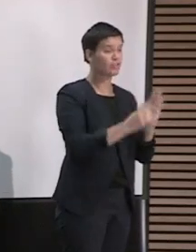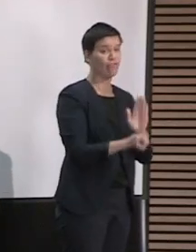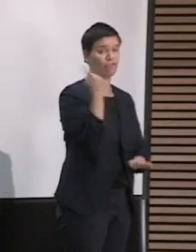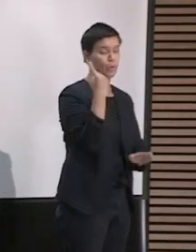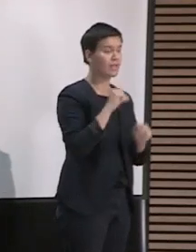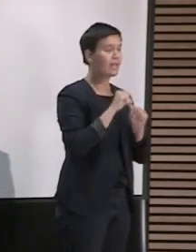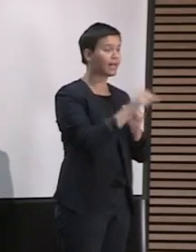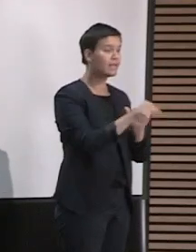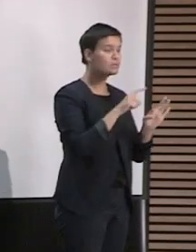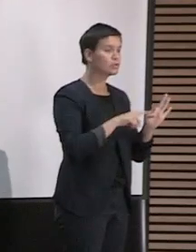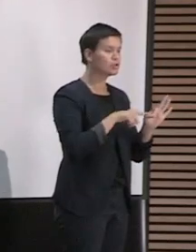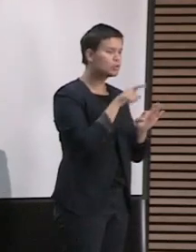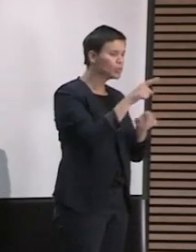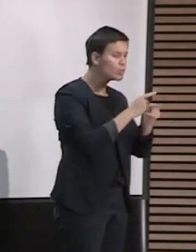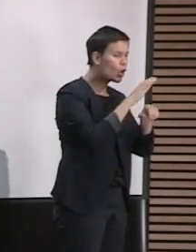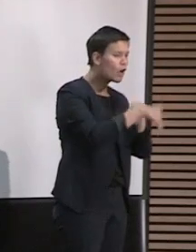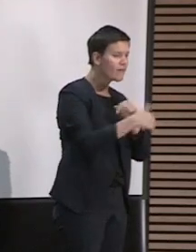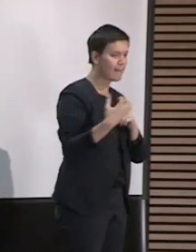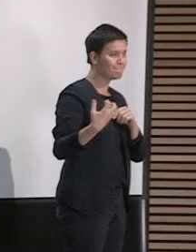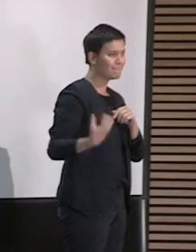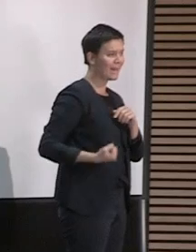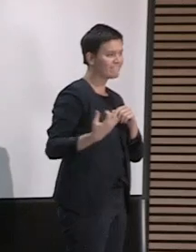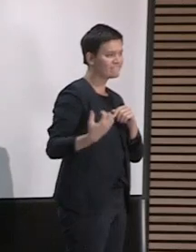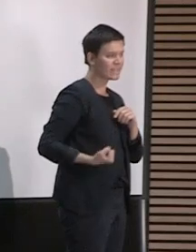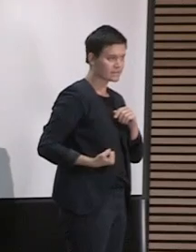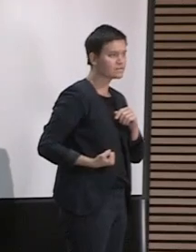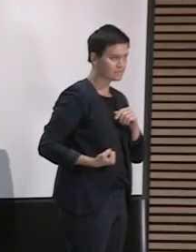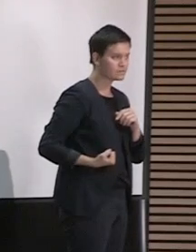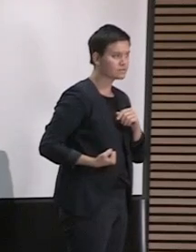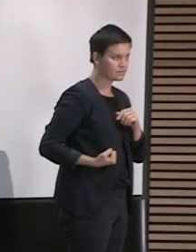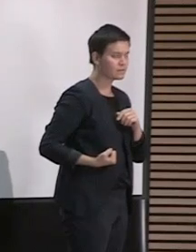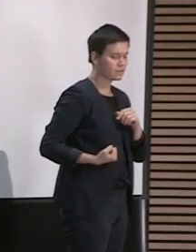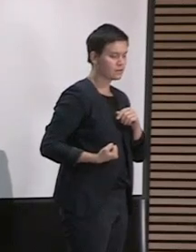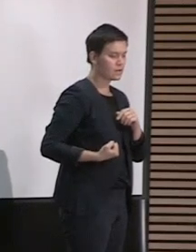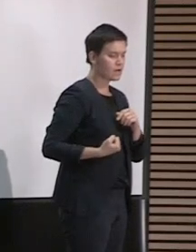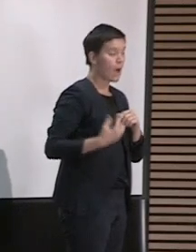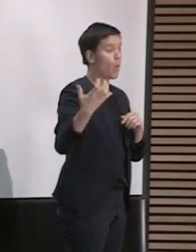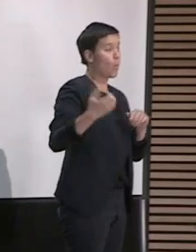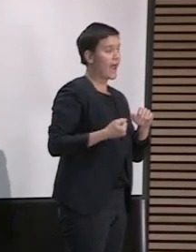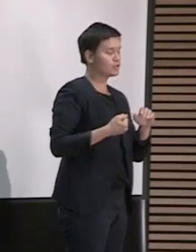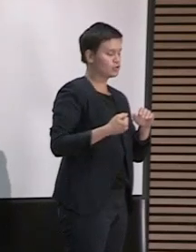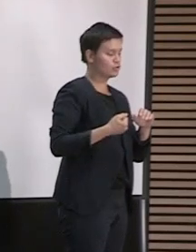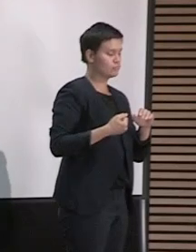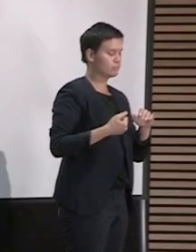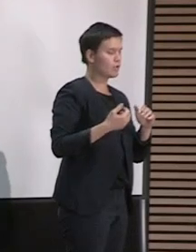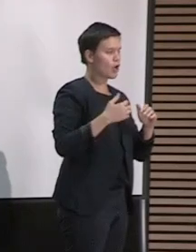whakamutunga? GRANT Kaore, he mea nui ake i tera. He maha atu i era atu.